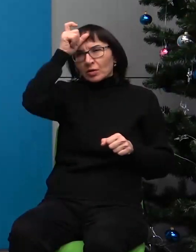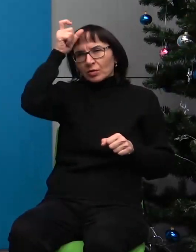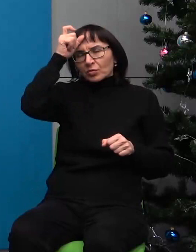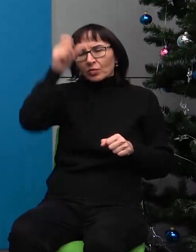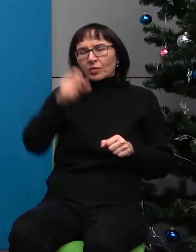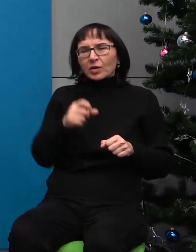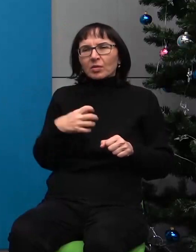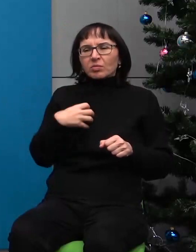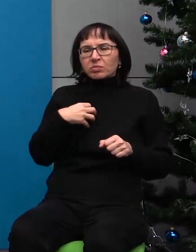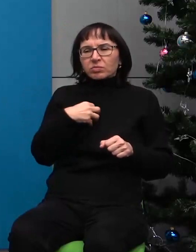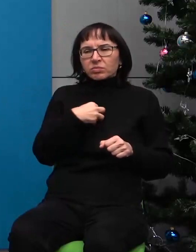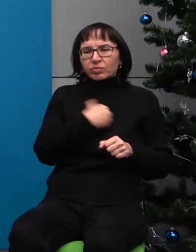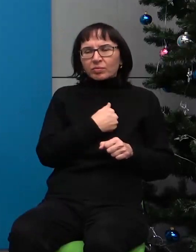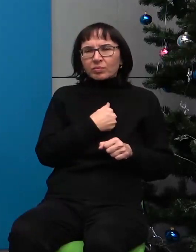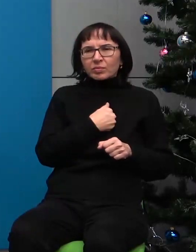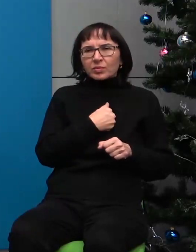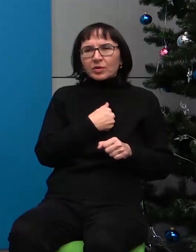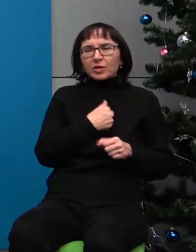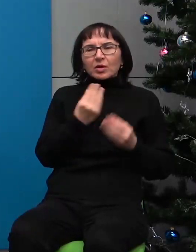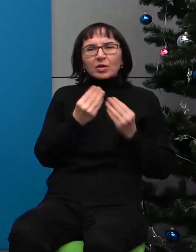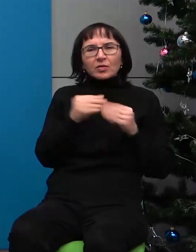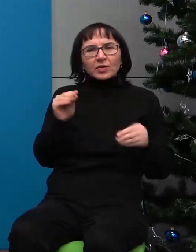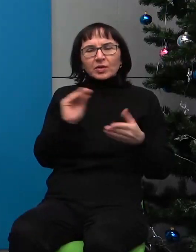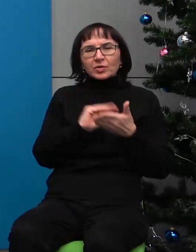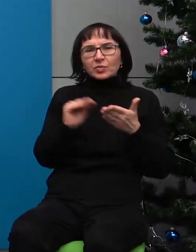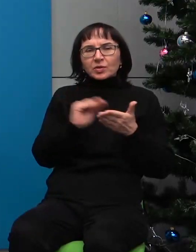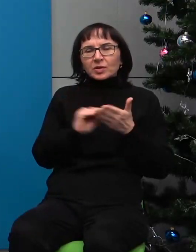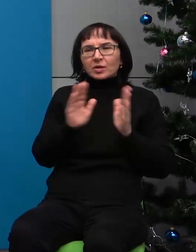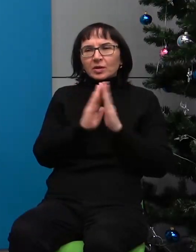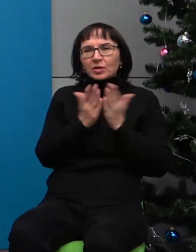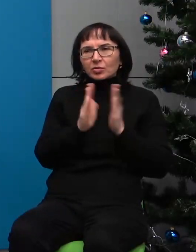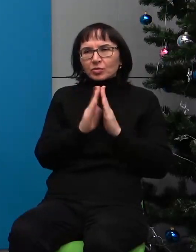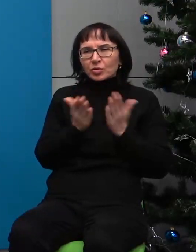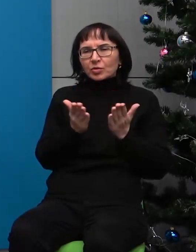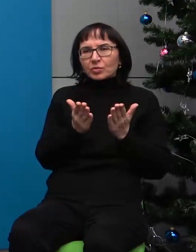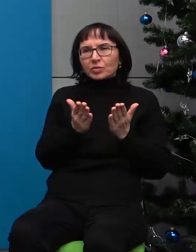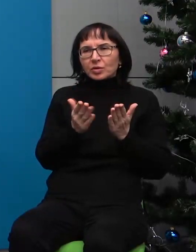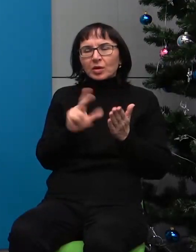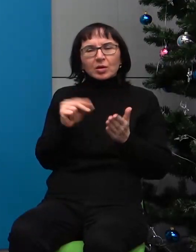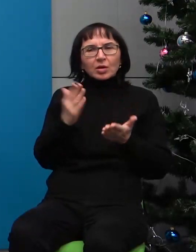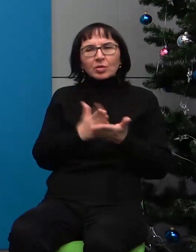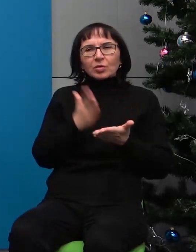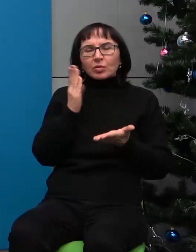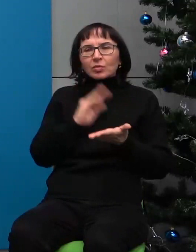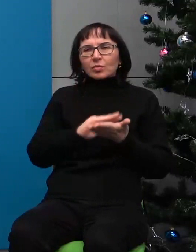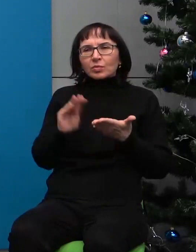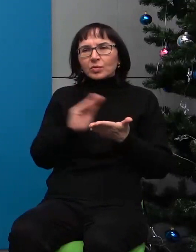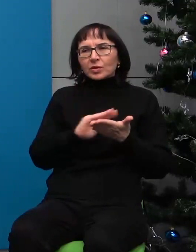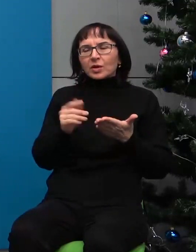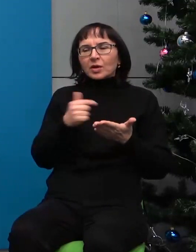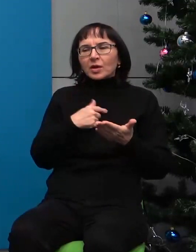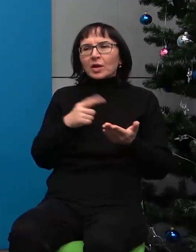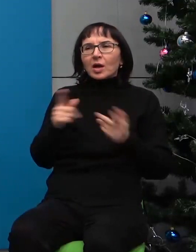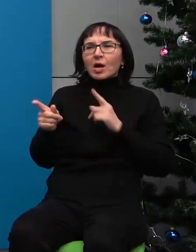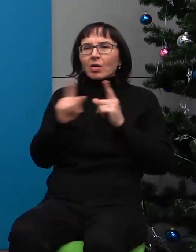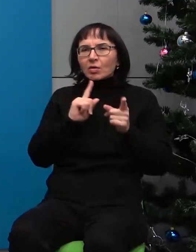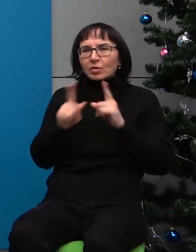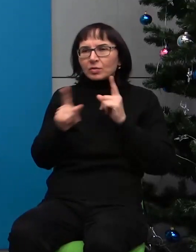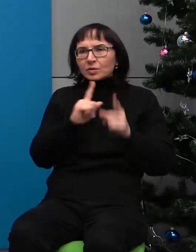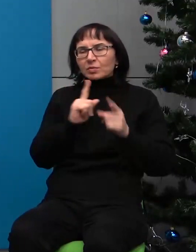bo to jest coś więcej niż pisanie książki. Czyli jak pisanie książki o Tyrmandzie, to nie było tylko pisanie książki. Ja rozmawiałem z widową po Tyrmandzie,